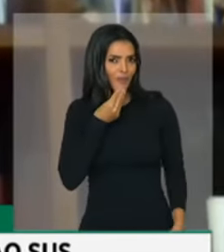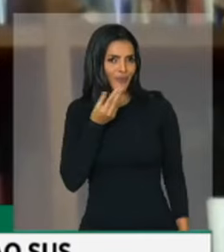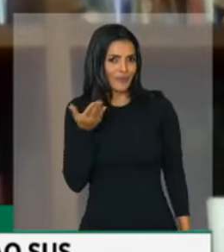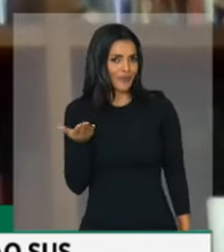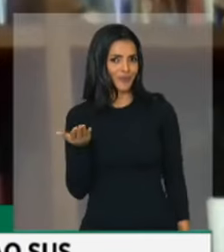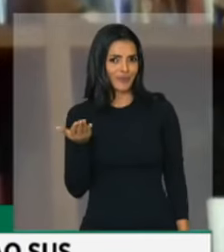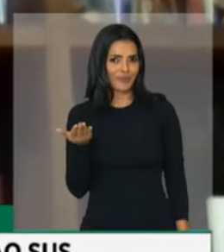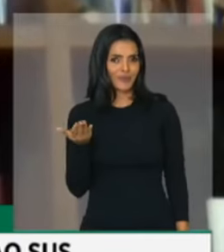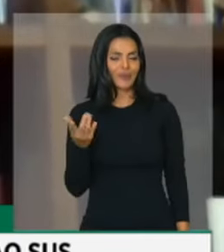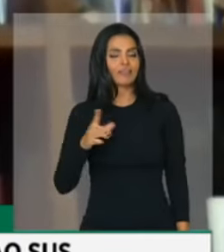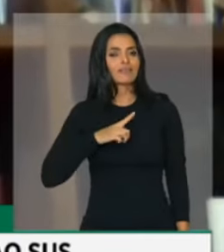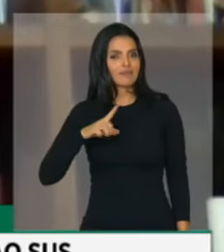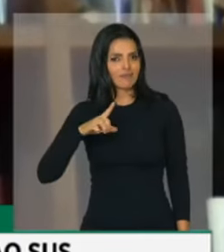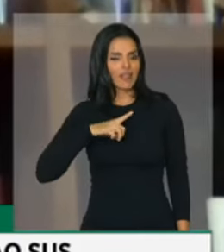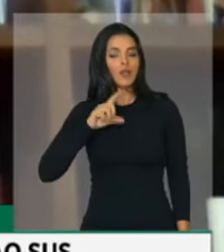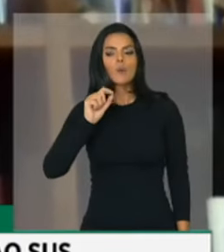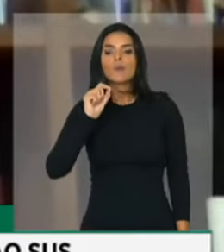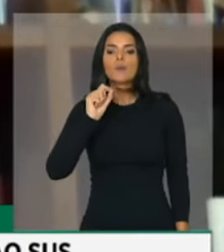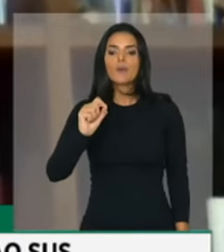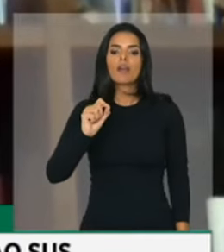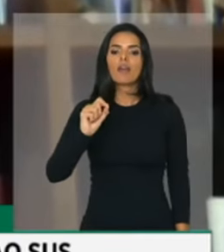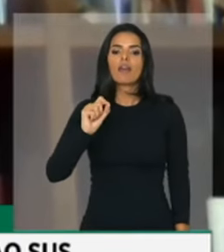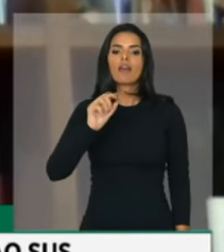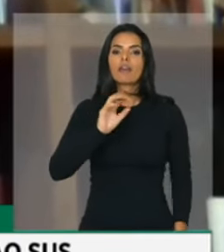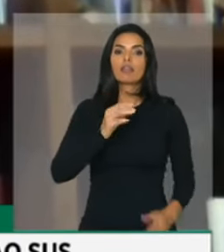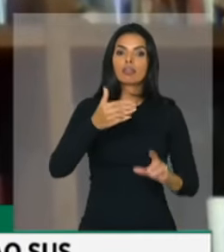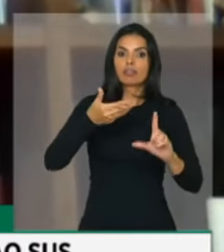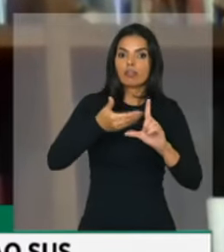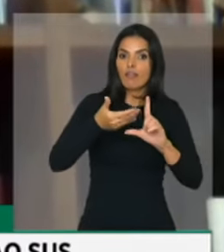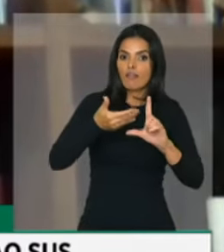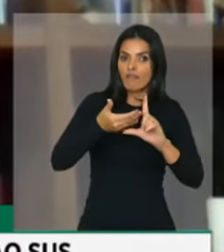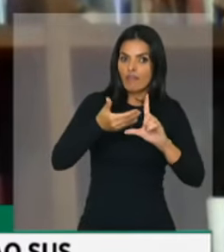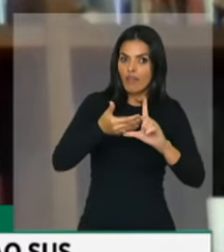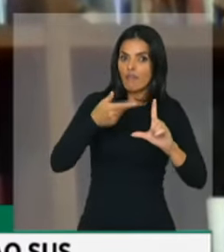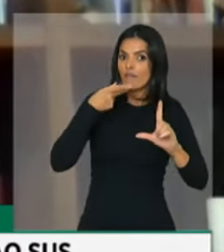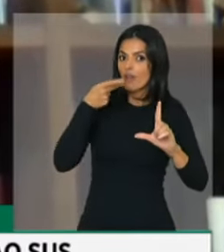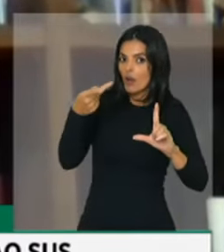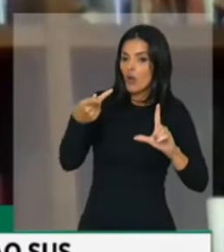CÂMARA TINHA COLOCADO, É DINHEIRO PRIVADO QUE VAI ENTRAR? NÃO, É DINHEIRO PÚBLICO QUE VAI ENTRAR. É